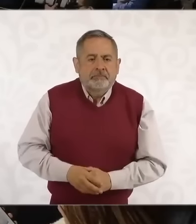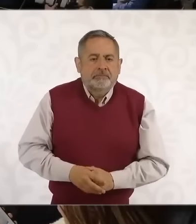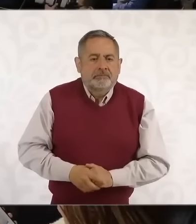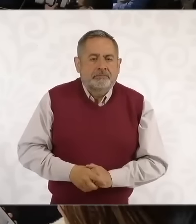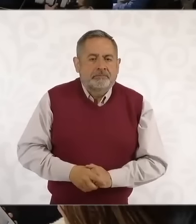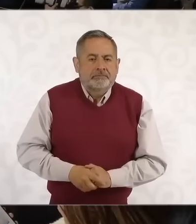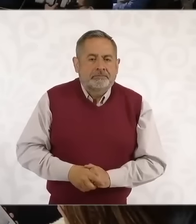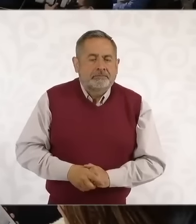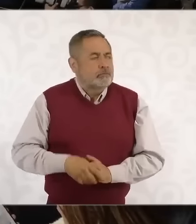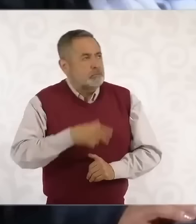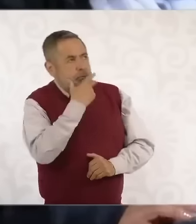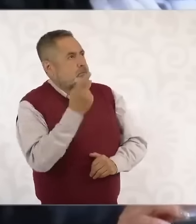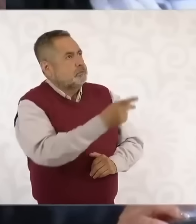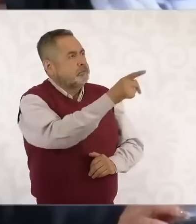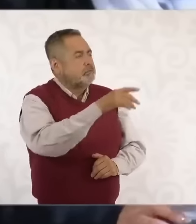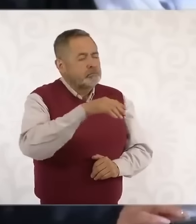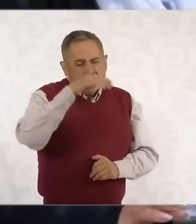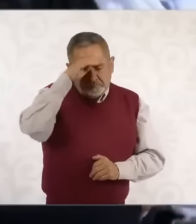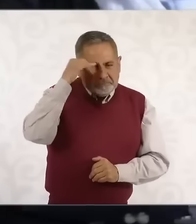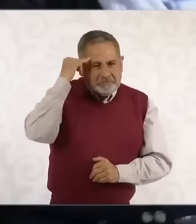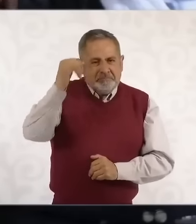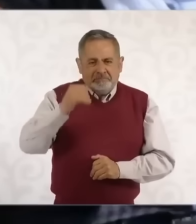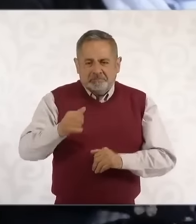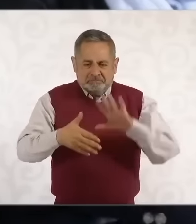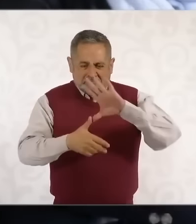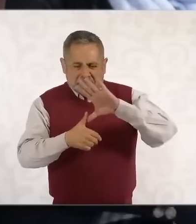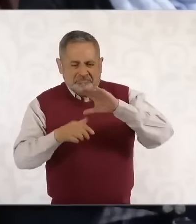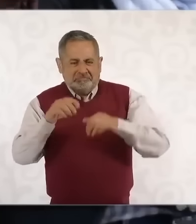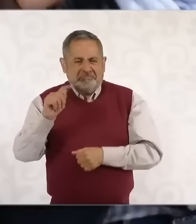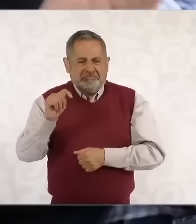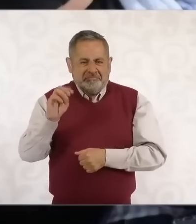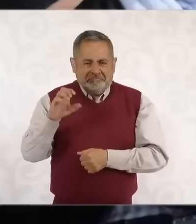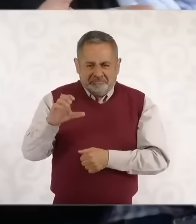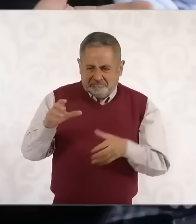del tratado, ¿se podrían alejar estas distorsiones de sistemáticas amenazas de aranceles?